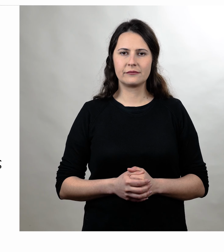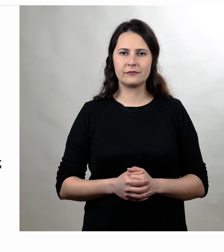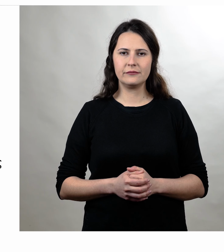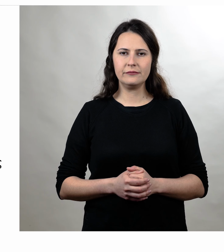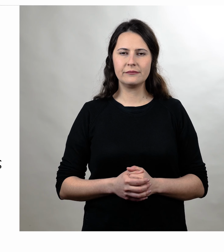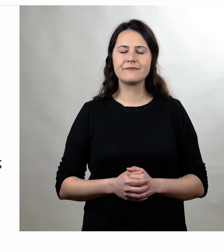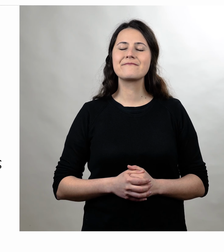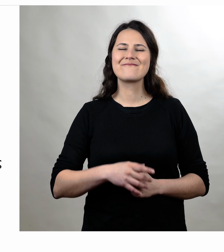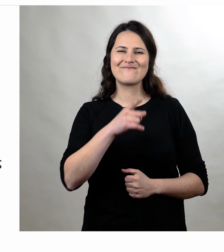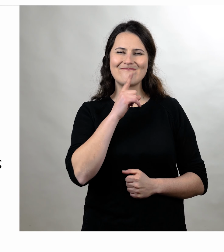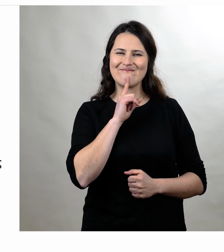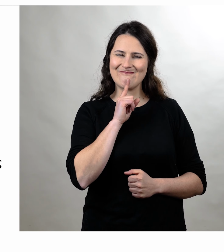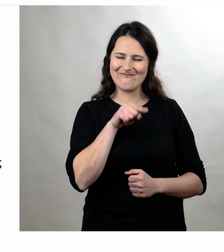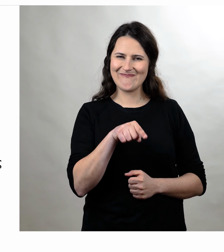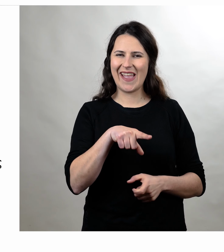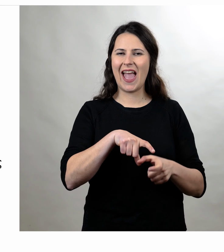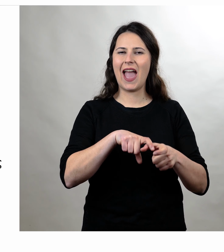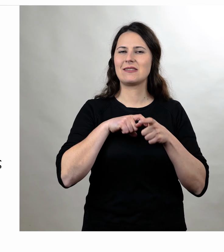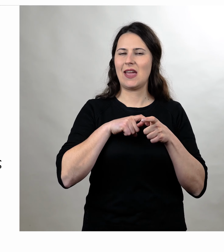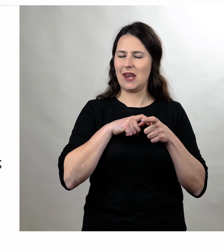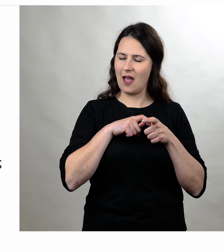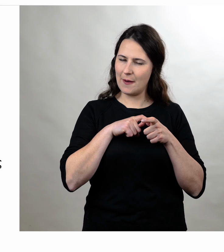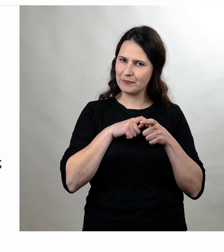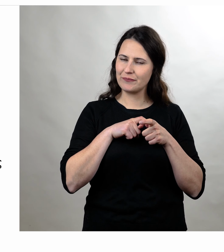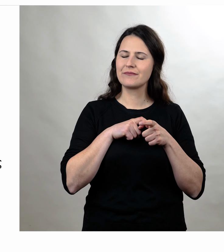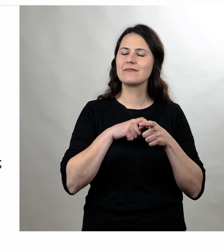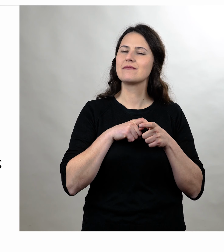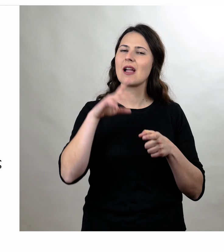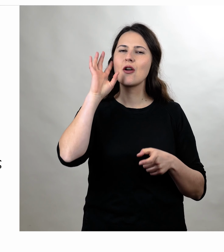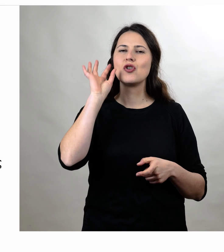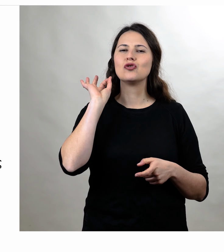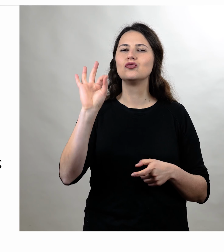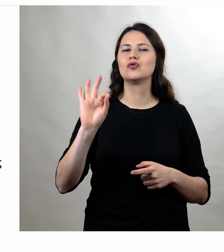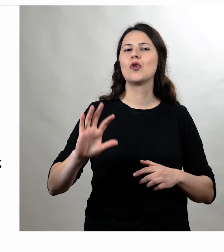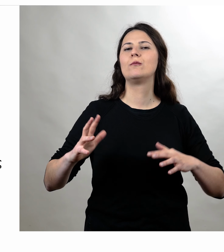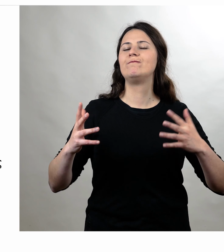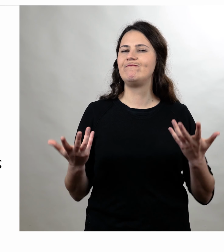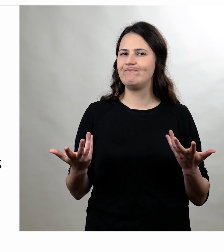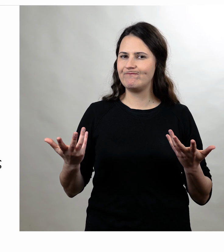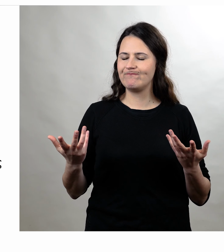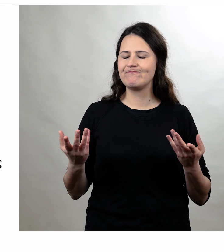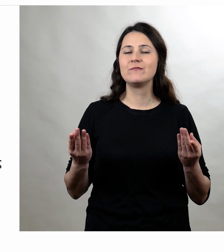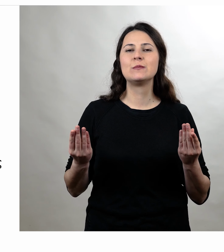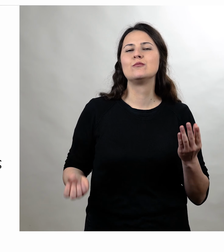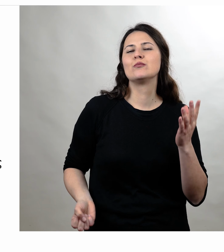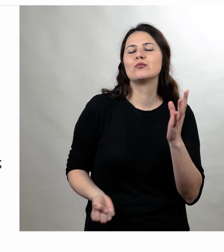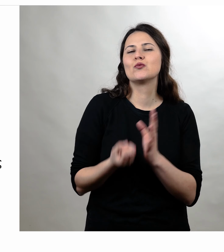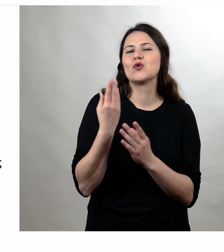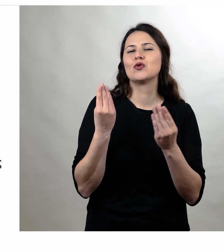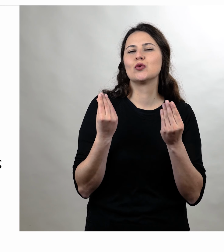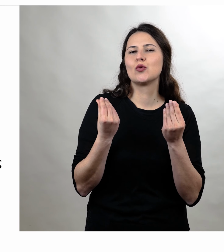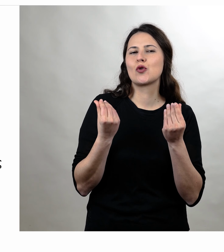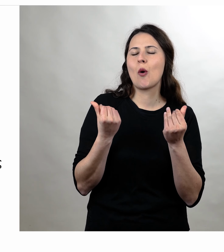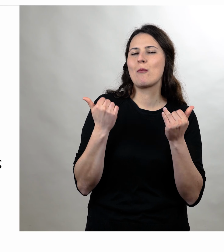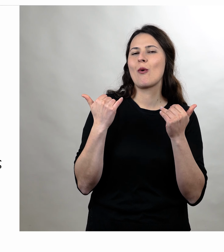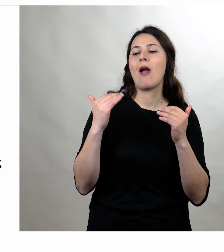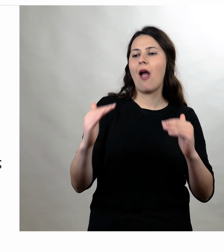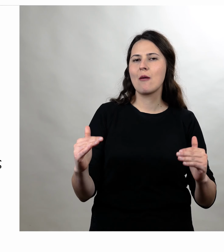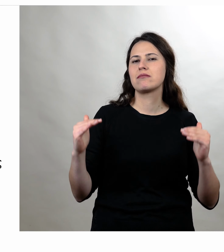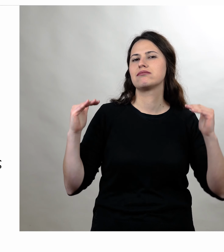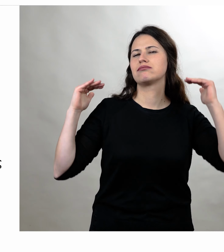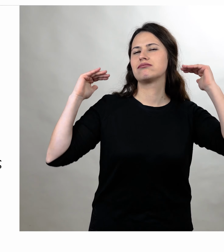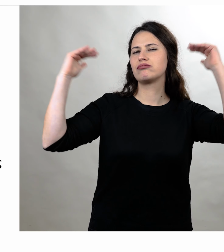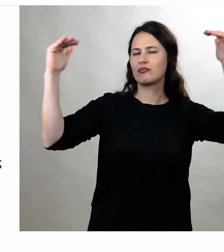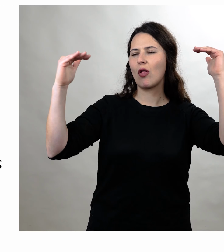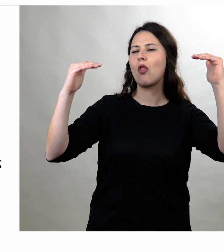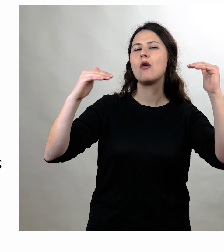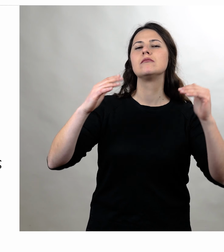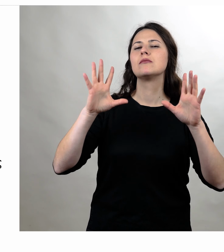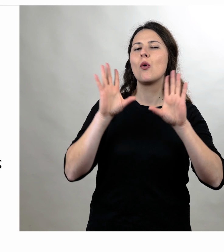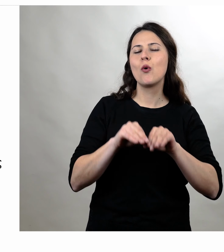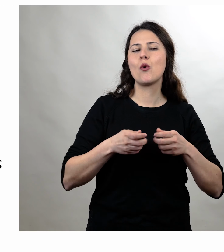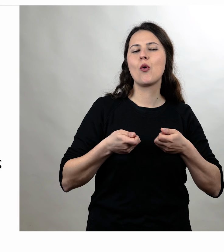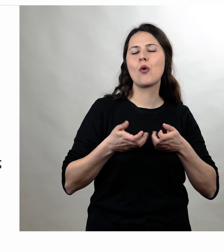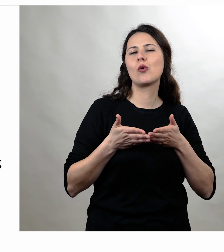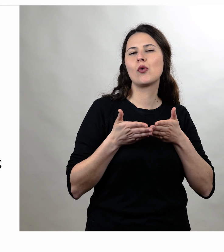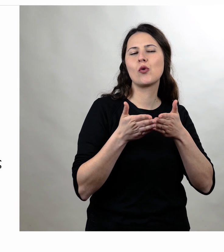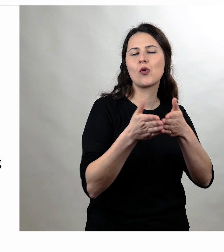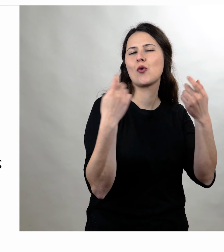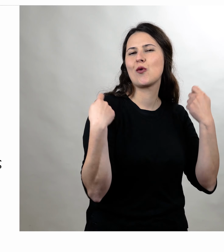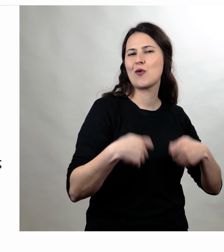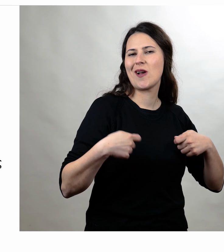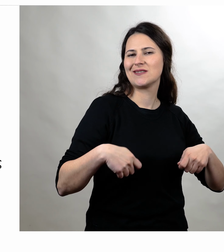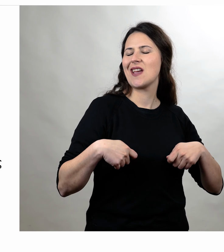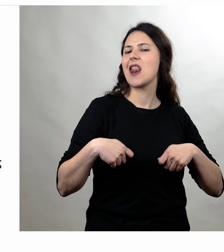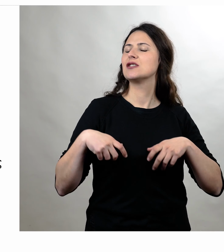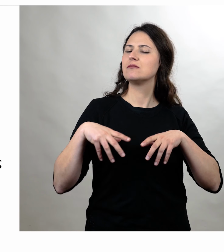Η εταιρεία αυτή στοχεύει να προσφέρει μια νέα, υψηλού επιπέδου εμπειρία κράτησης για κρουαζιέρες.